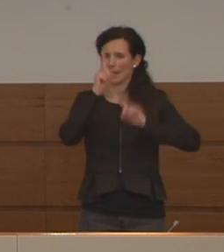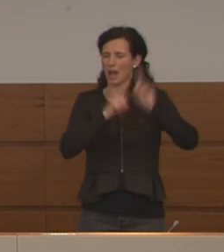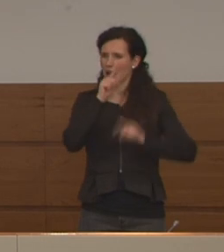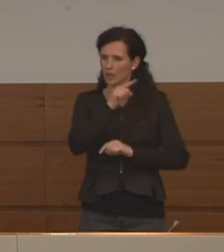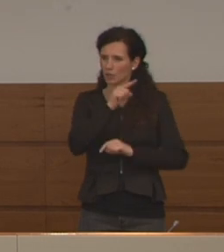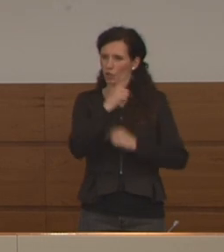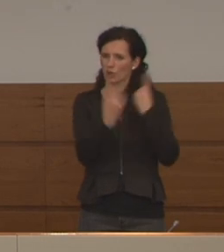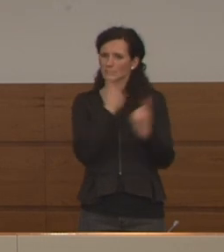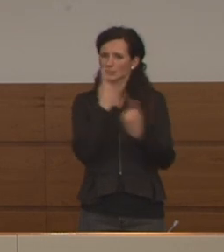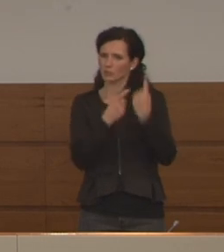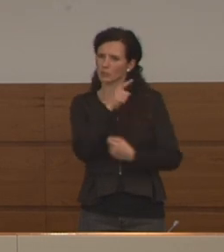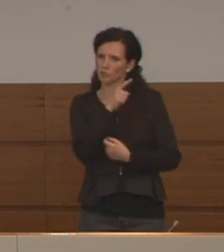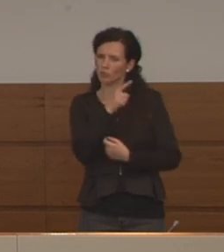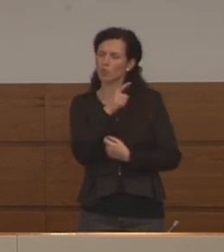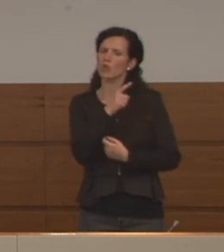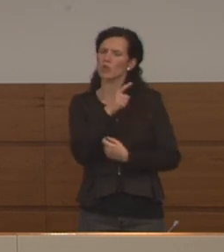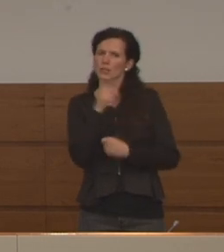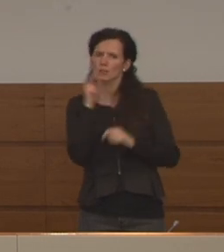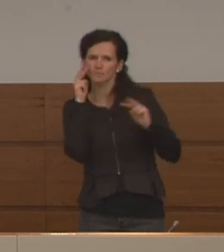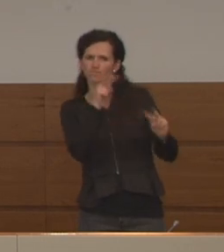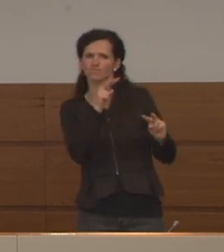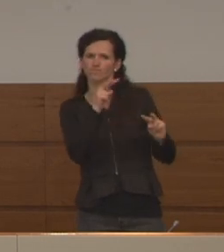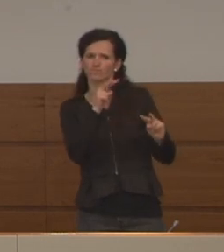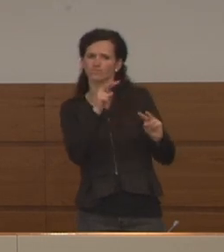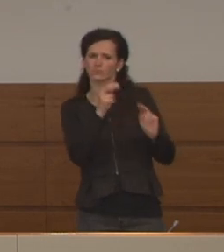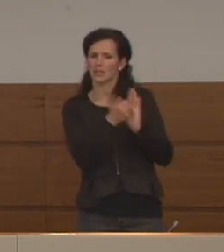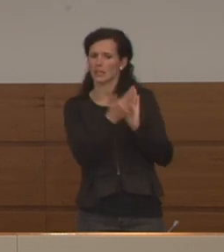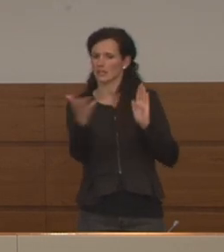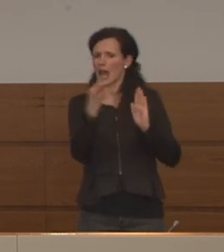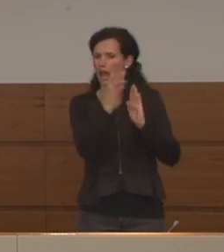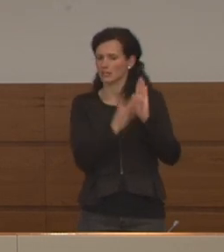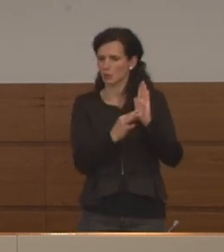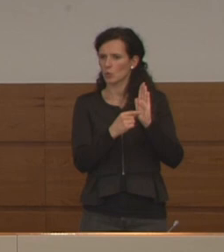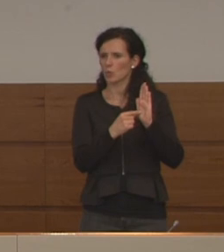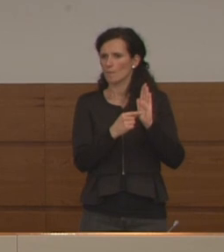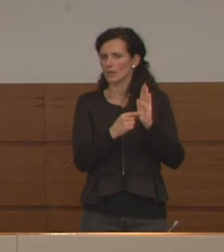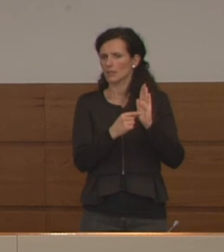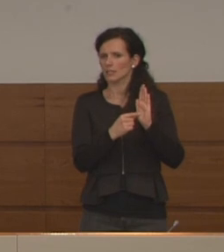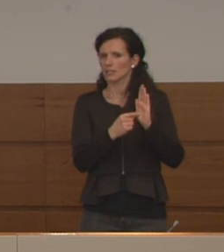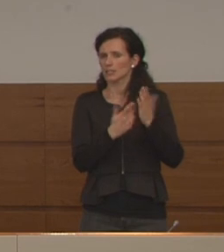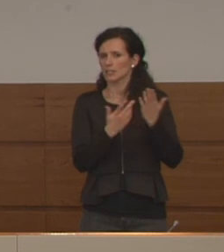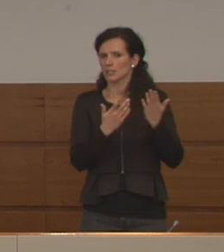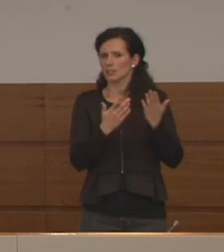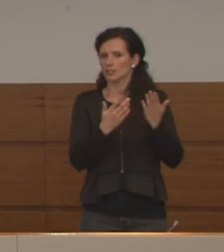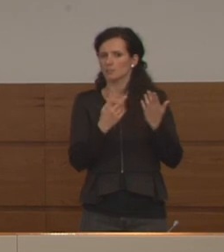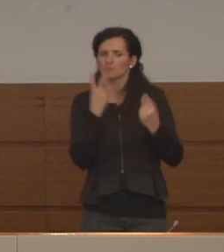Notiamo che per quanto i dati siano mitigati, comunque si viaggia su livelli